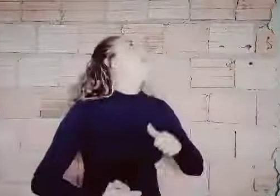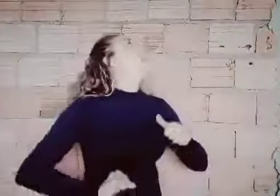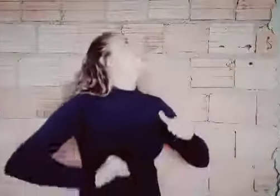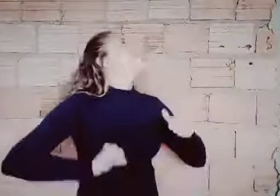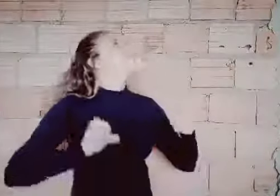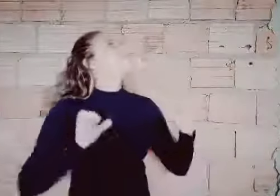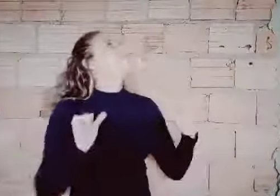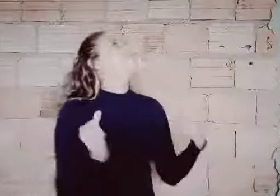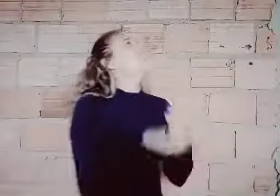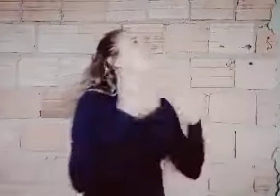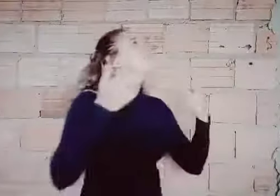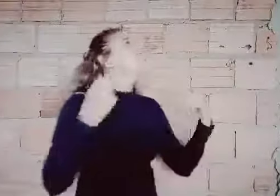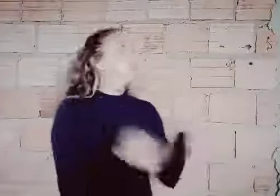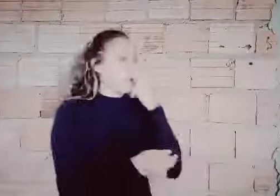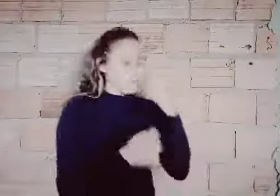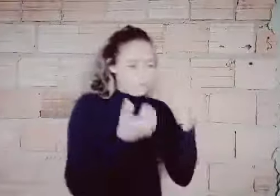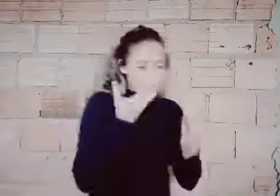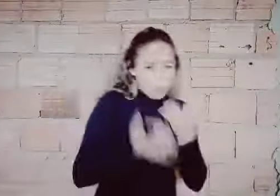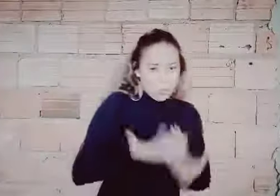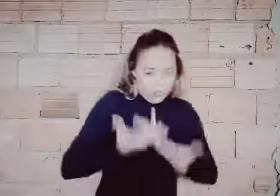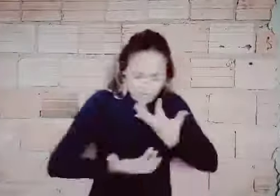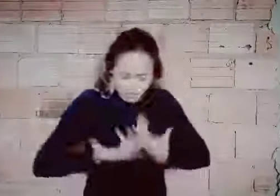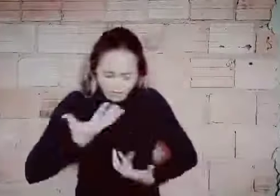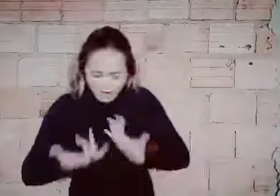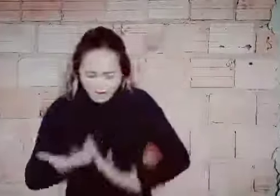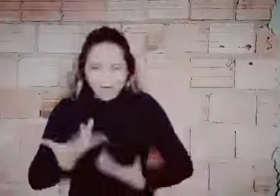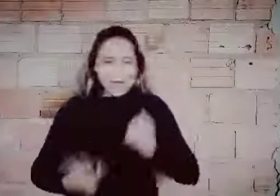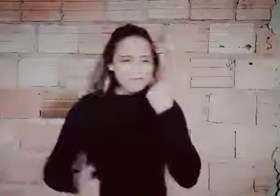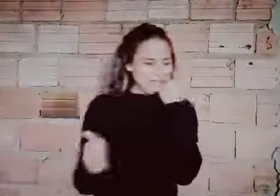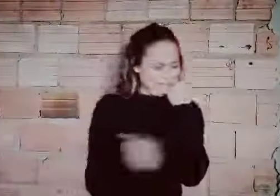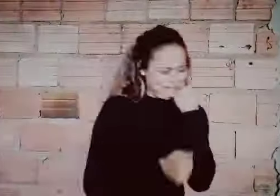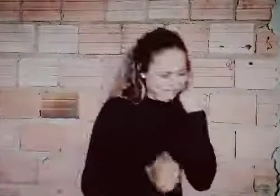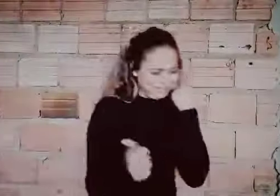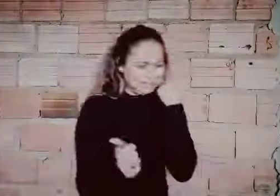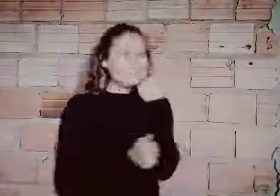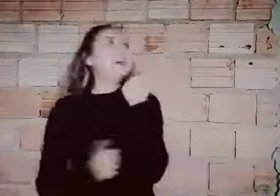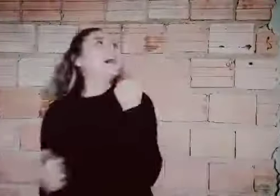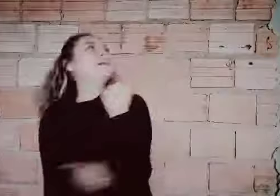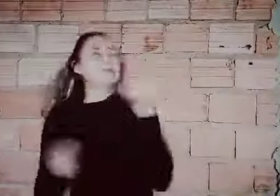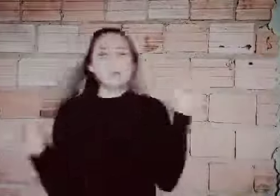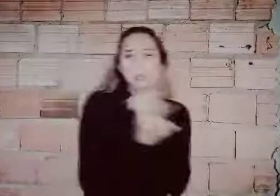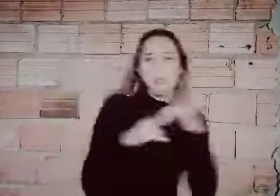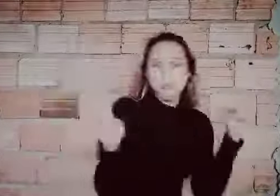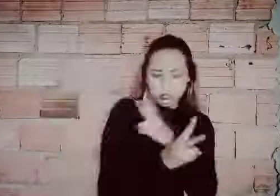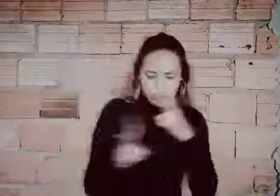Como fogo em meus ossos, vento em meu peito